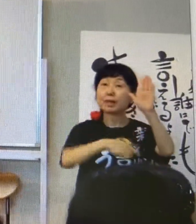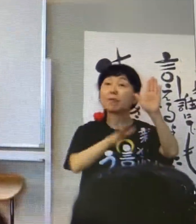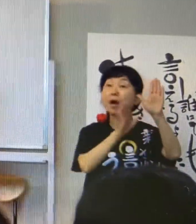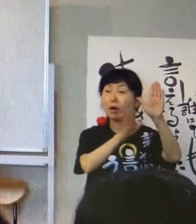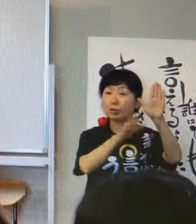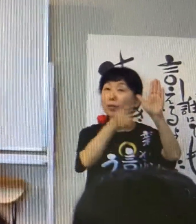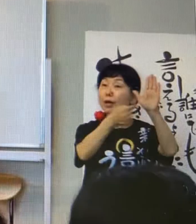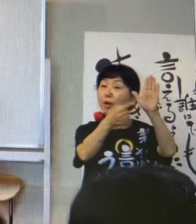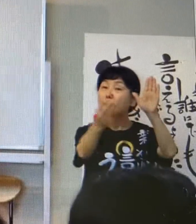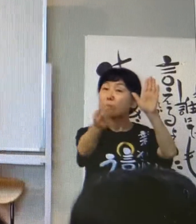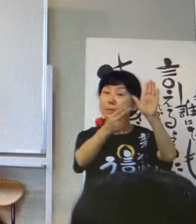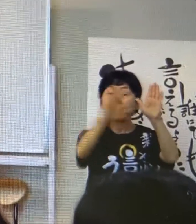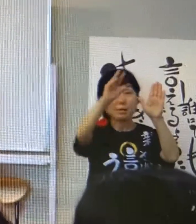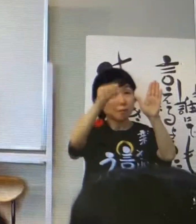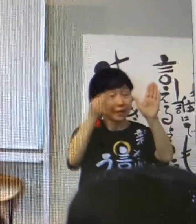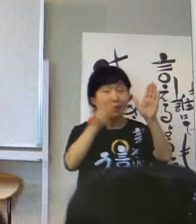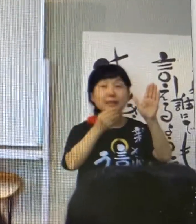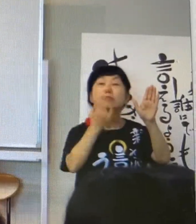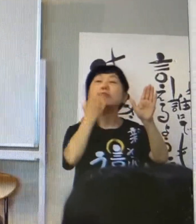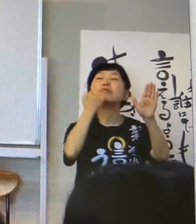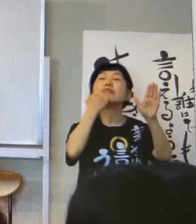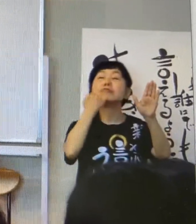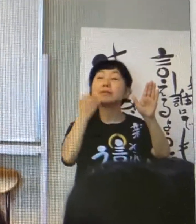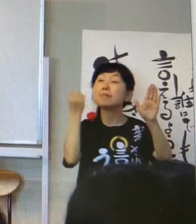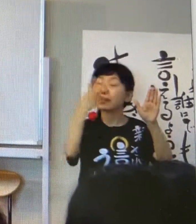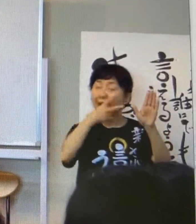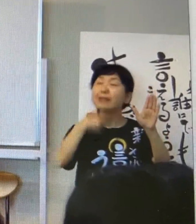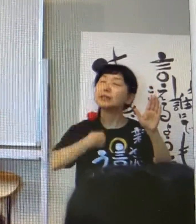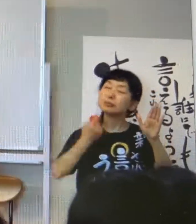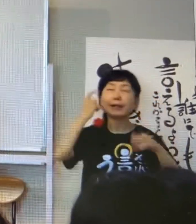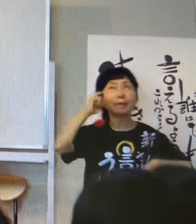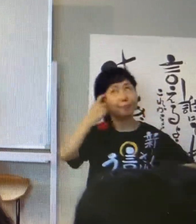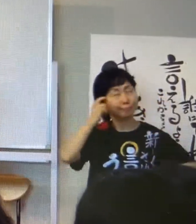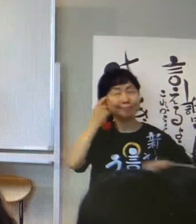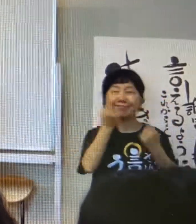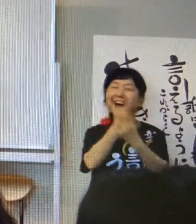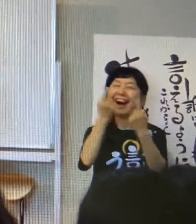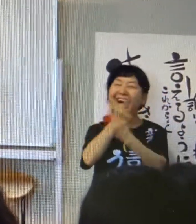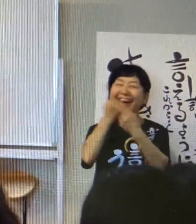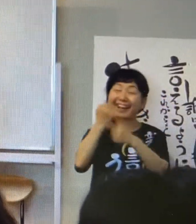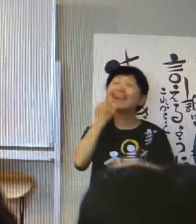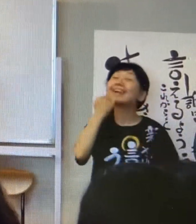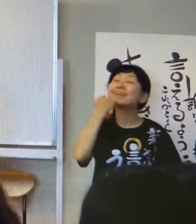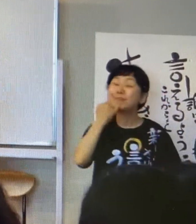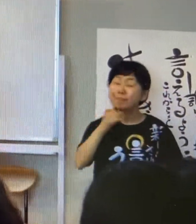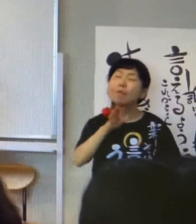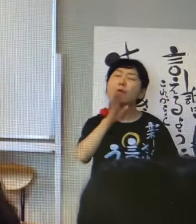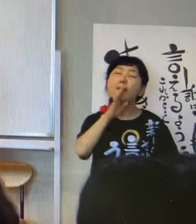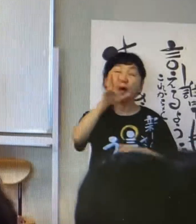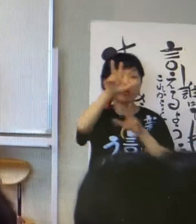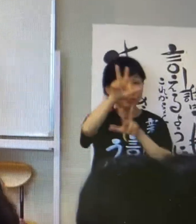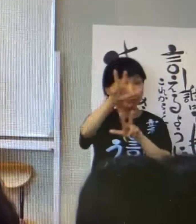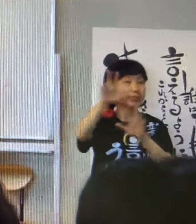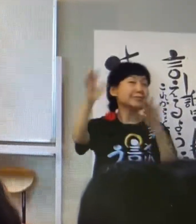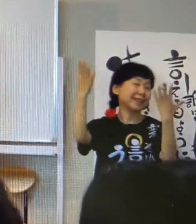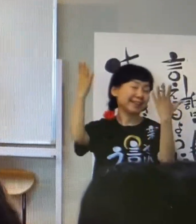それを見て真似て書くのも良し それをアレンジして 自分なりに書いていただいても良し 本当にルールとかは無くて